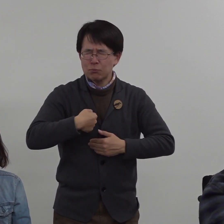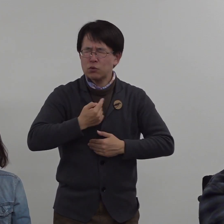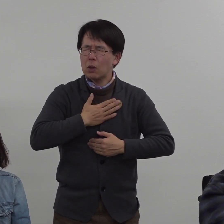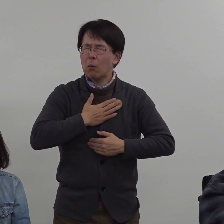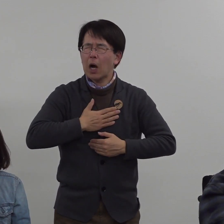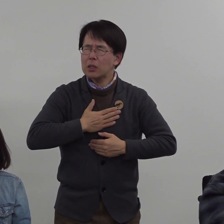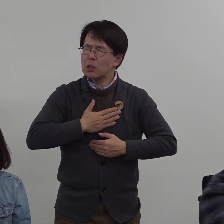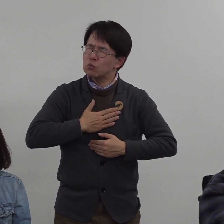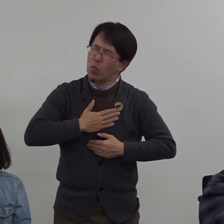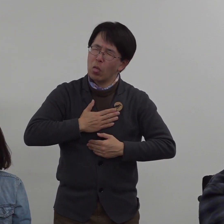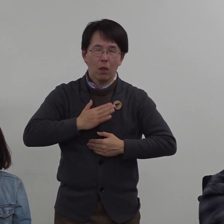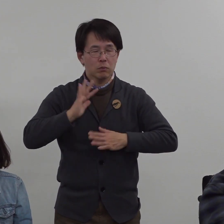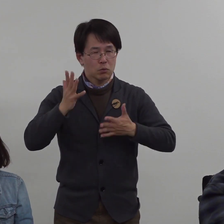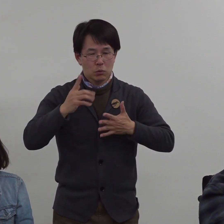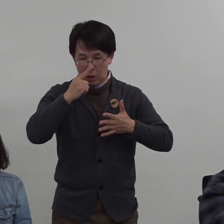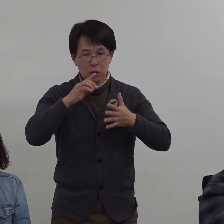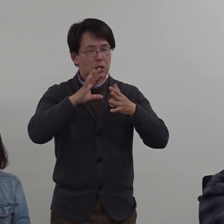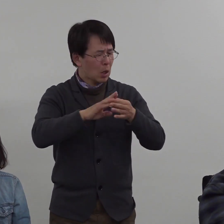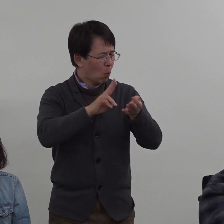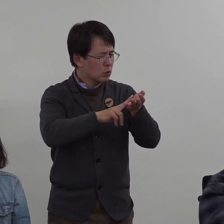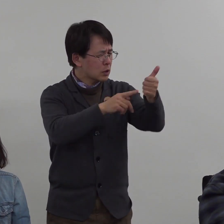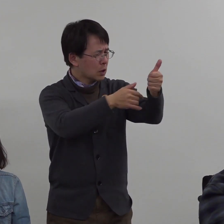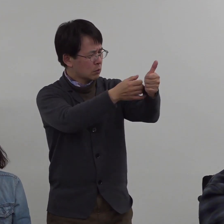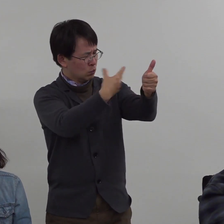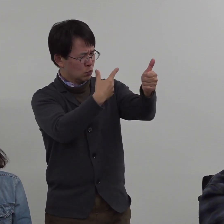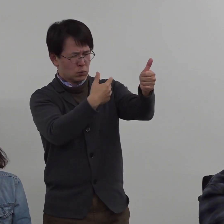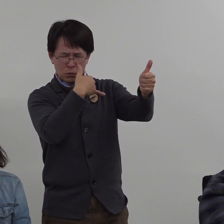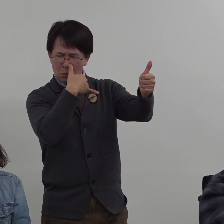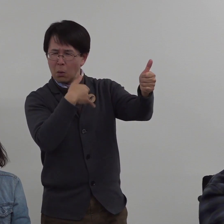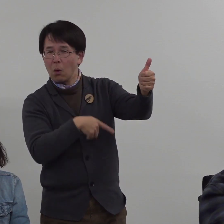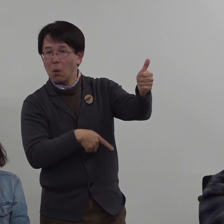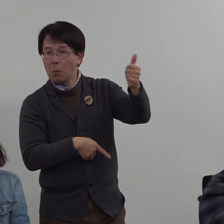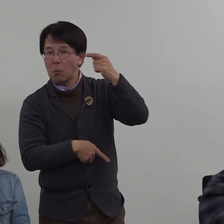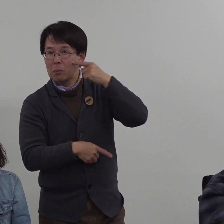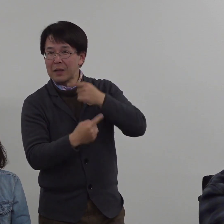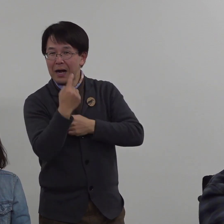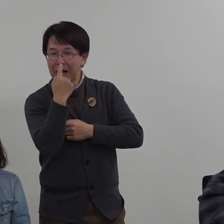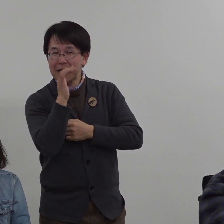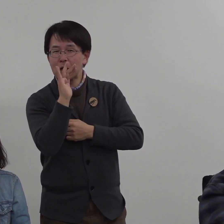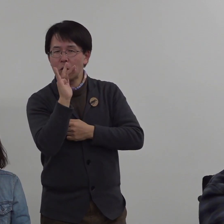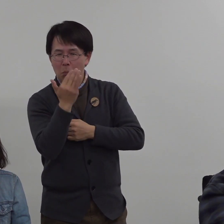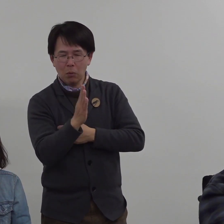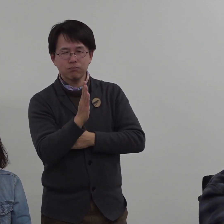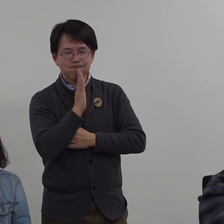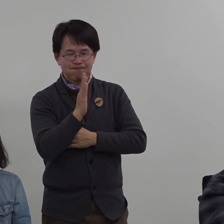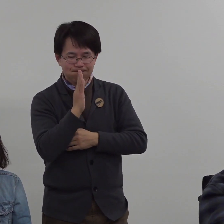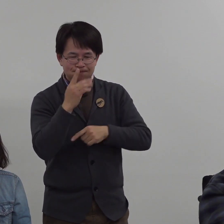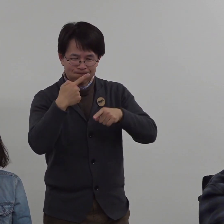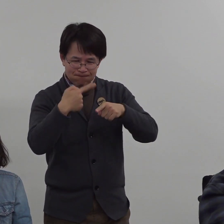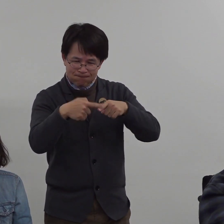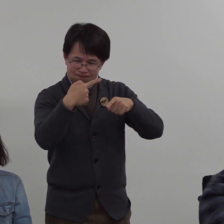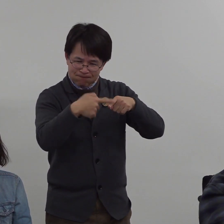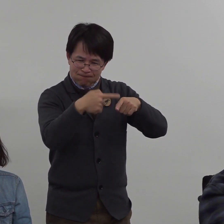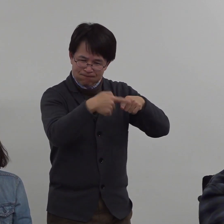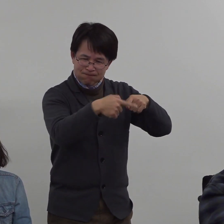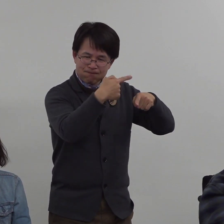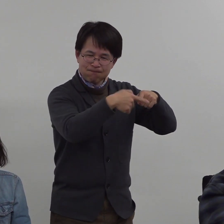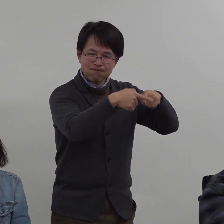「何、このお医者さん 何言ってんの？」みたいな感じだったんですけれども着実に進行していきまして